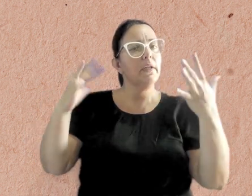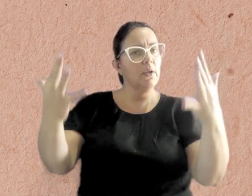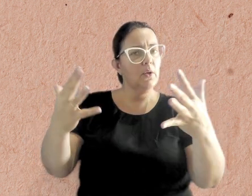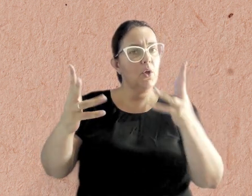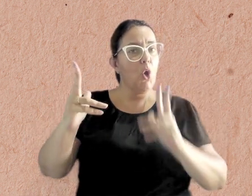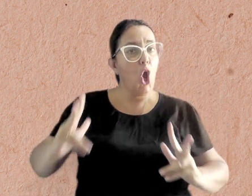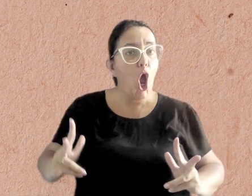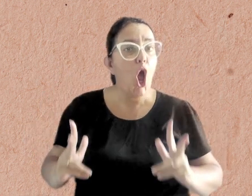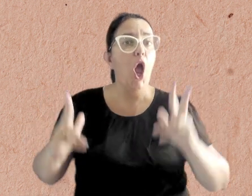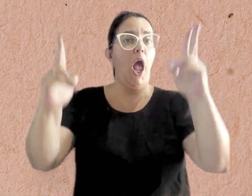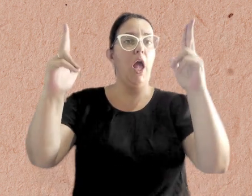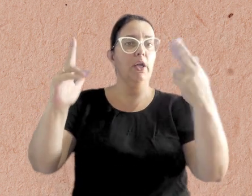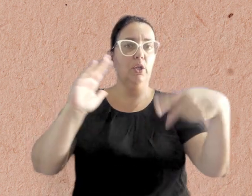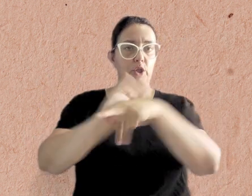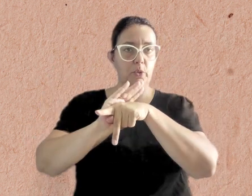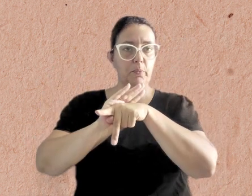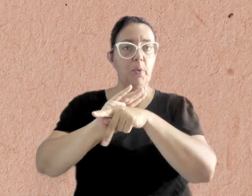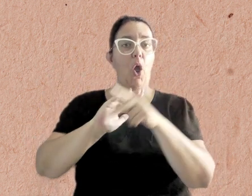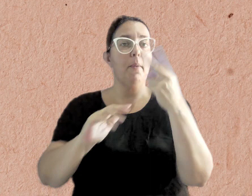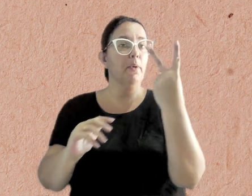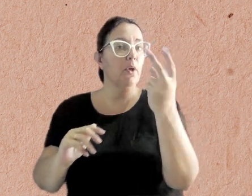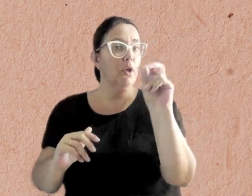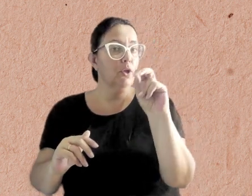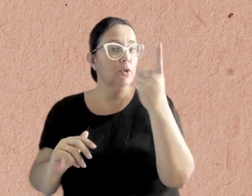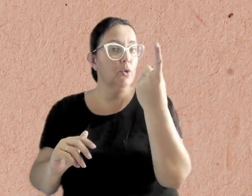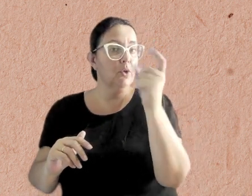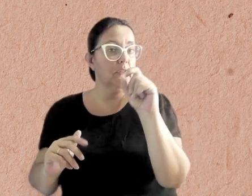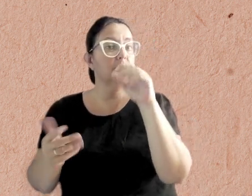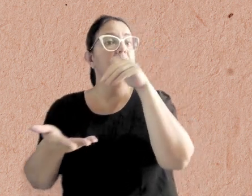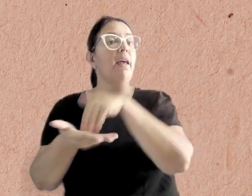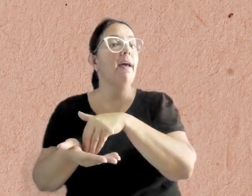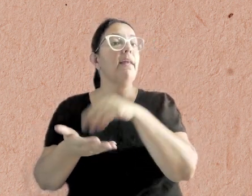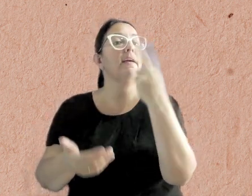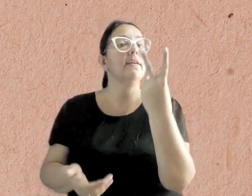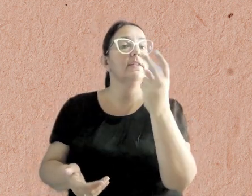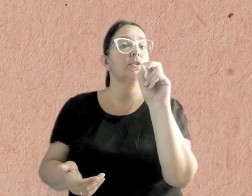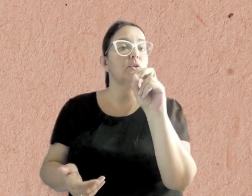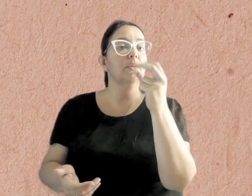O recorte temporal considerado para análise foi de 2010 a 2023,